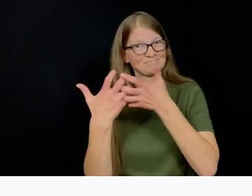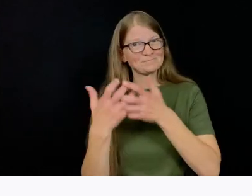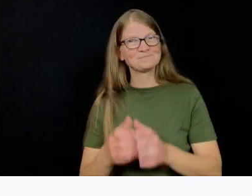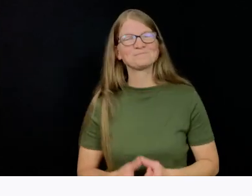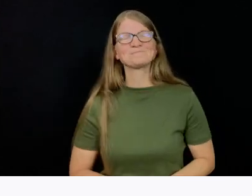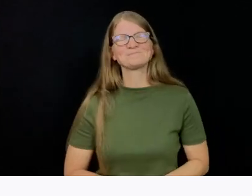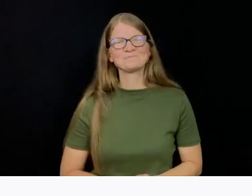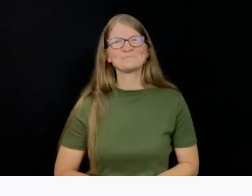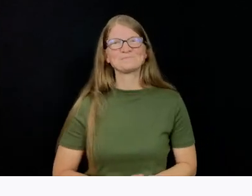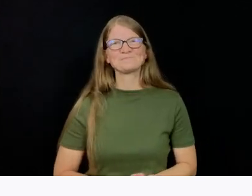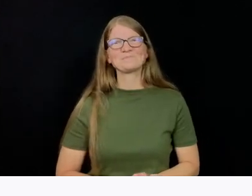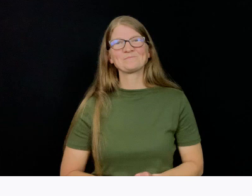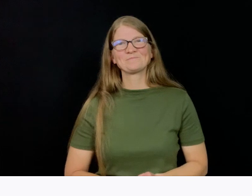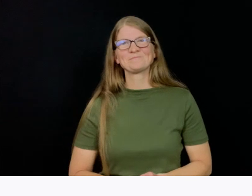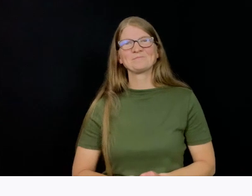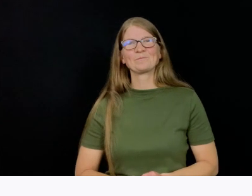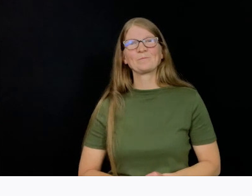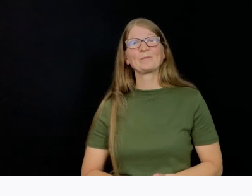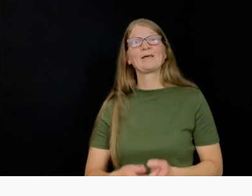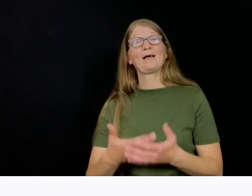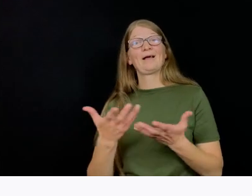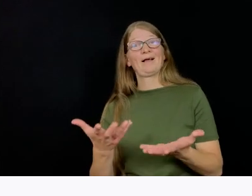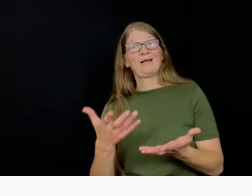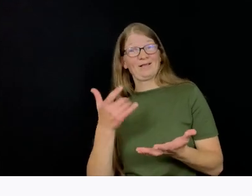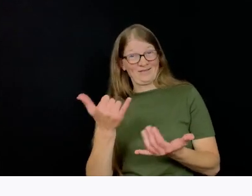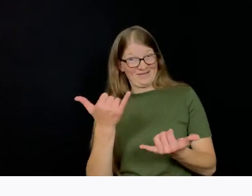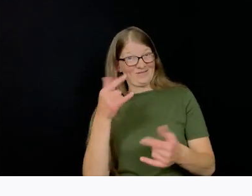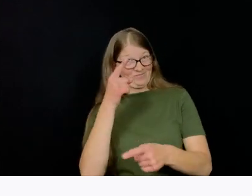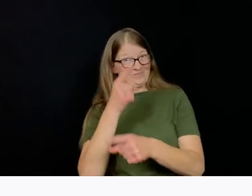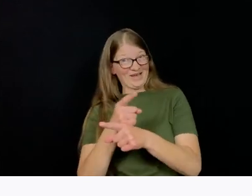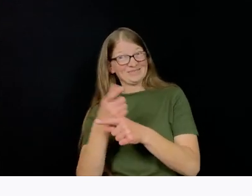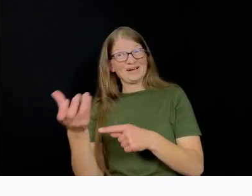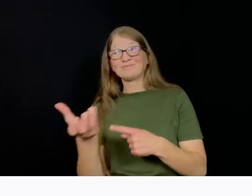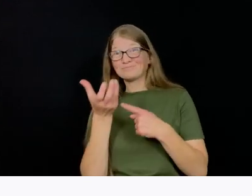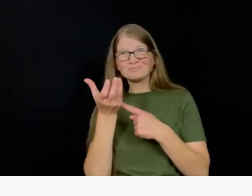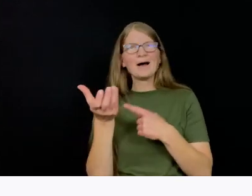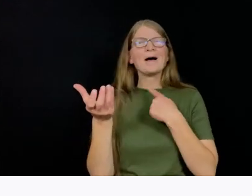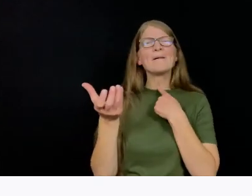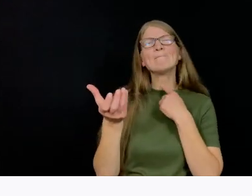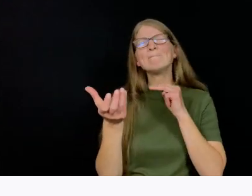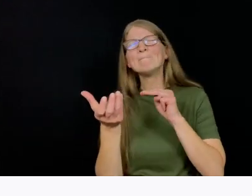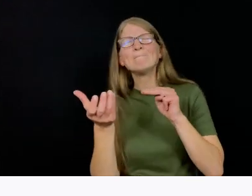[Dance Monkey, Tones and I] [دندن للبحث] (تشغيل الأغنية) هذا صحيح يمكنكم الآن الدندنة لإجراء بحث